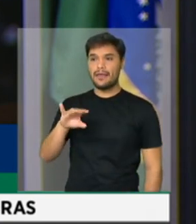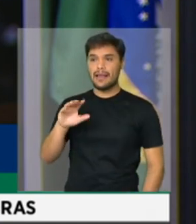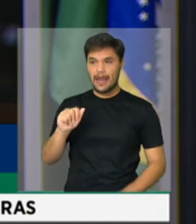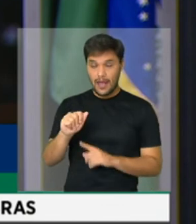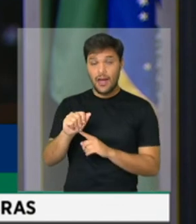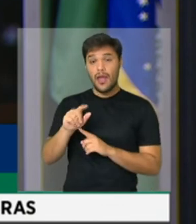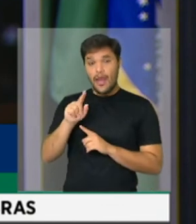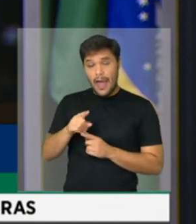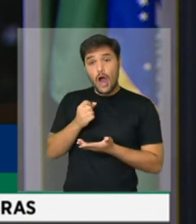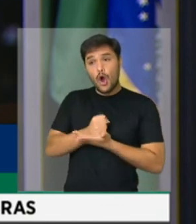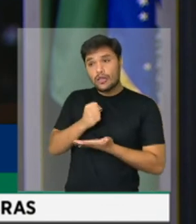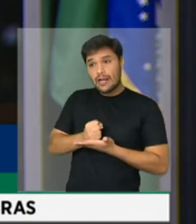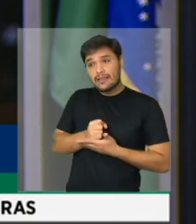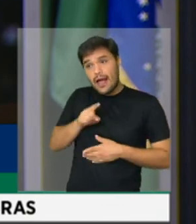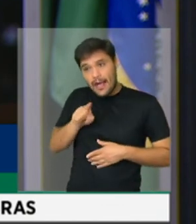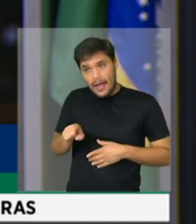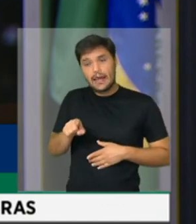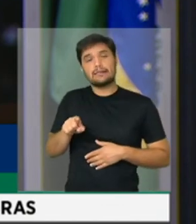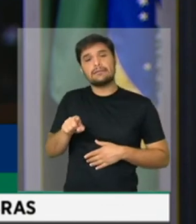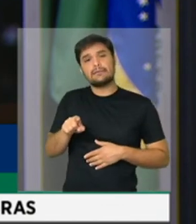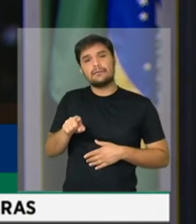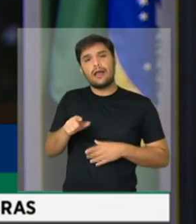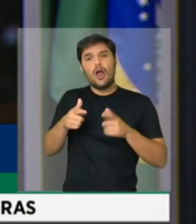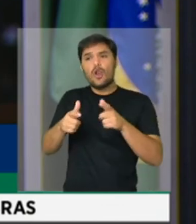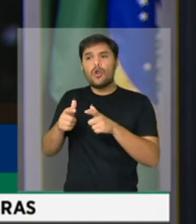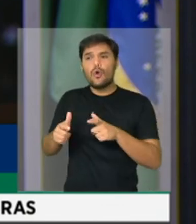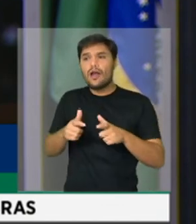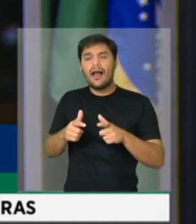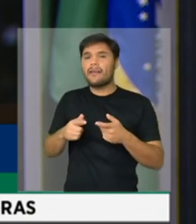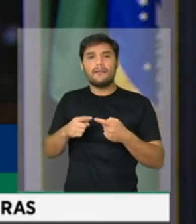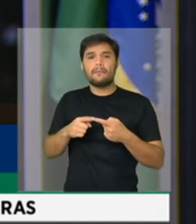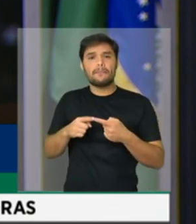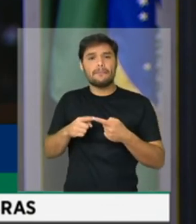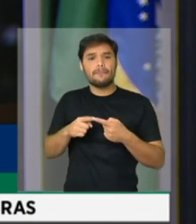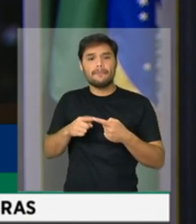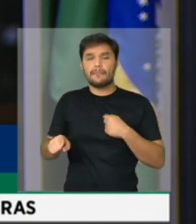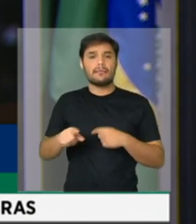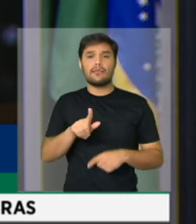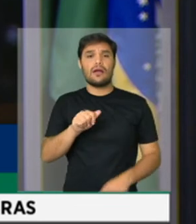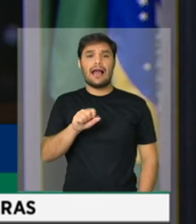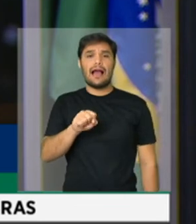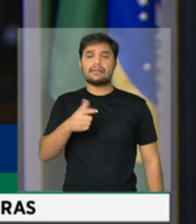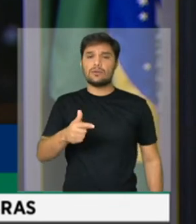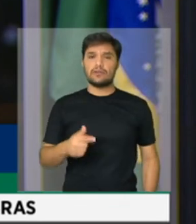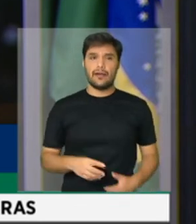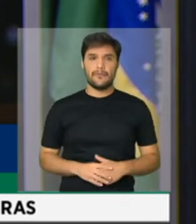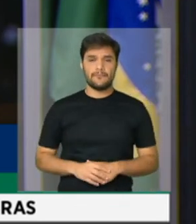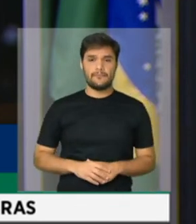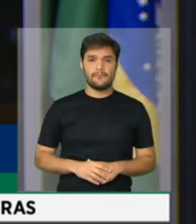VOTAR AQUI... COM LOUVOR A NOSSA... MEDIDA PROVISÓRIA. PRIMEIRA DELAS É A QUESTÃO DAS TÉRMICAS. NÓS ESTAMOS FORÇANDO A UNIÃO...